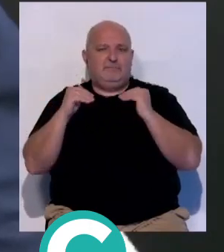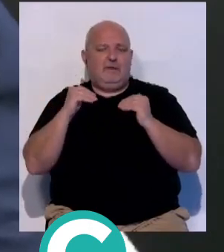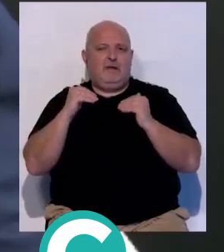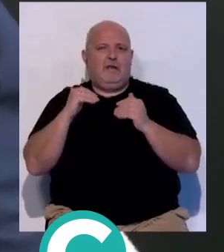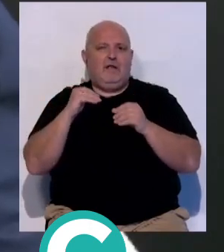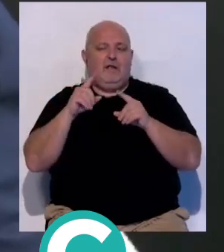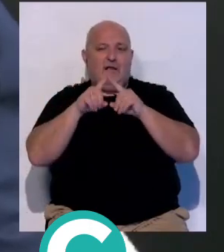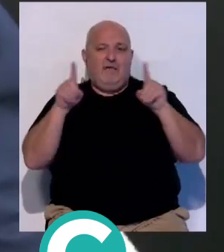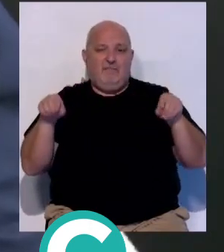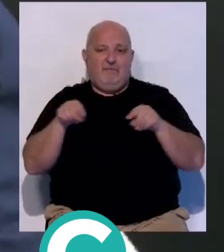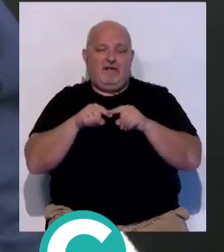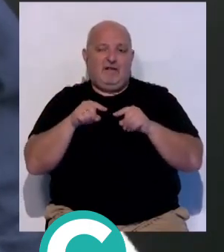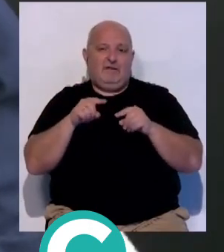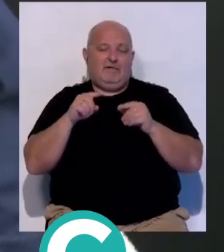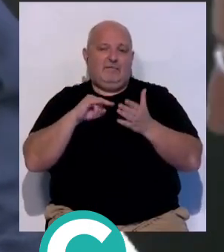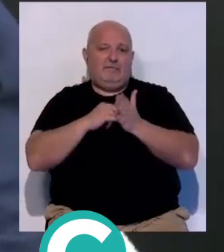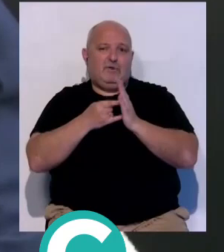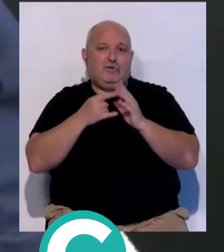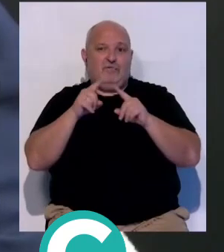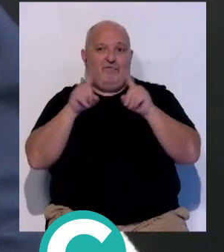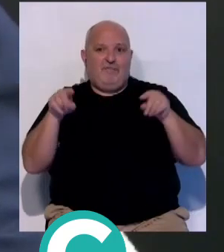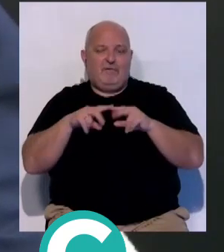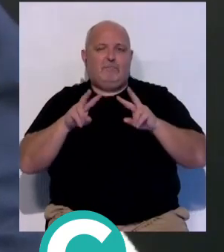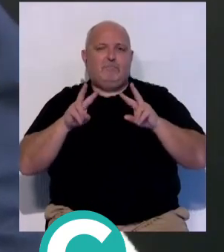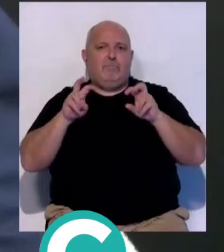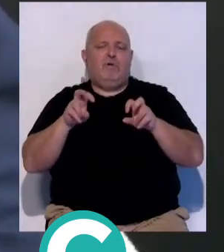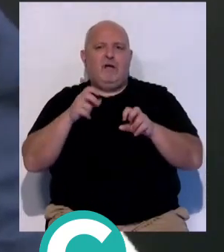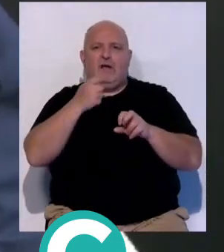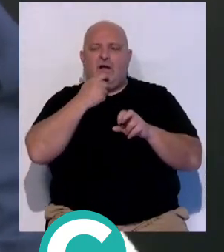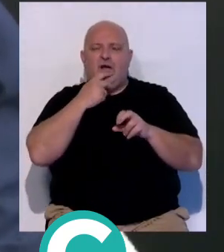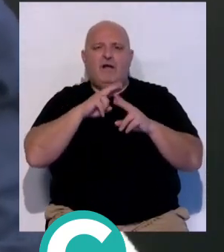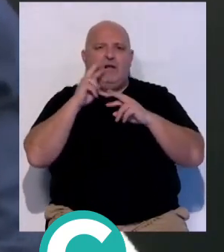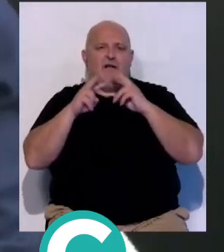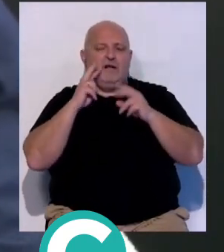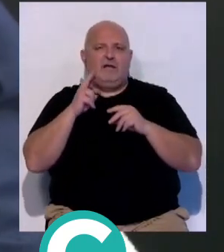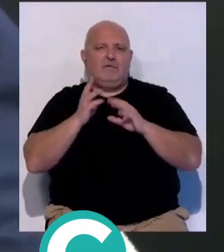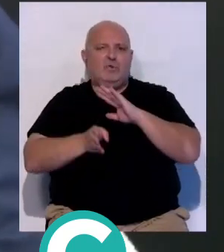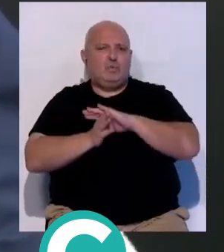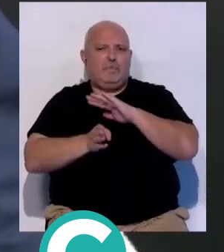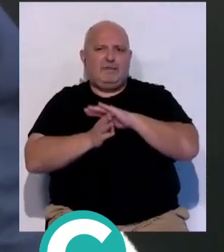bar yo estuve en el proyecto del bar que los árbitros hablaban hablaban continuamente en mi